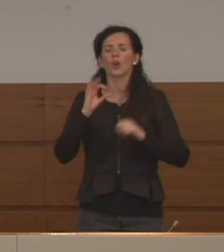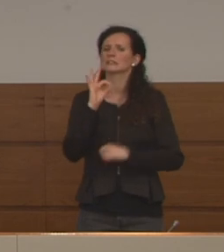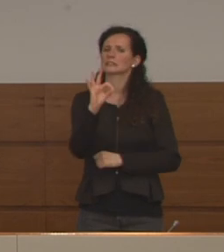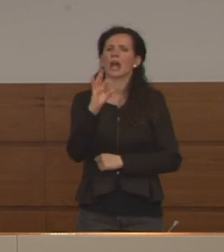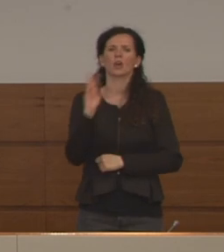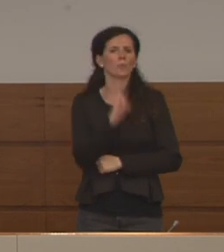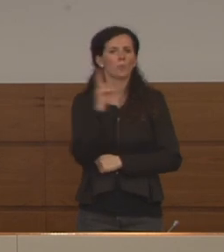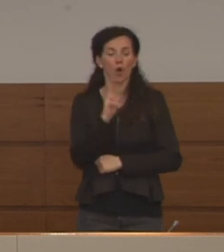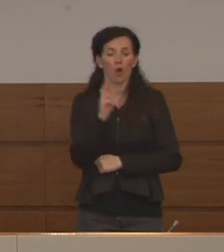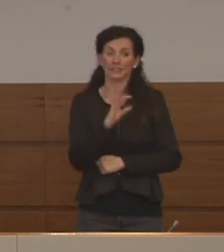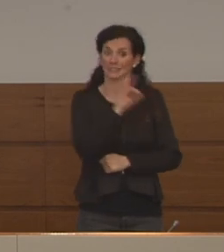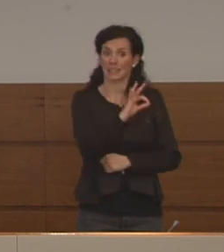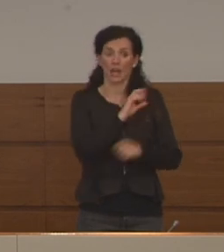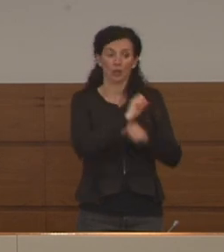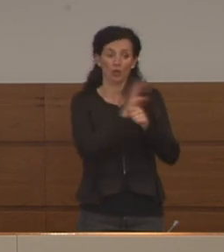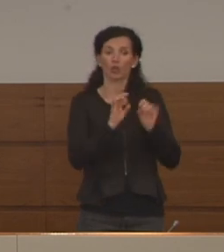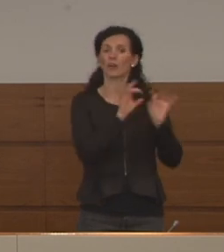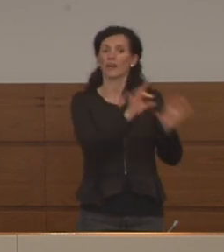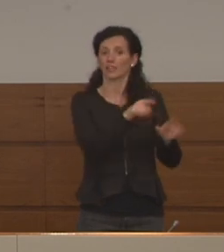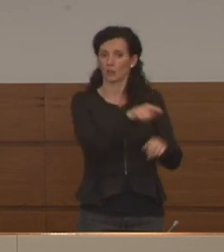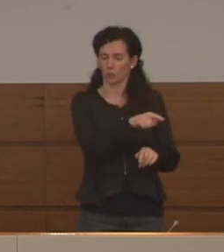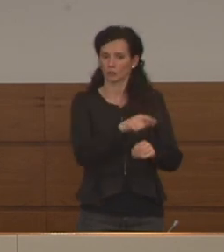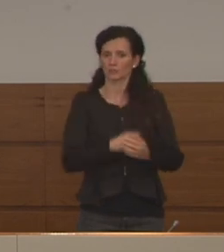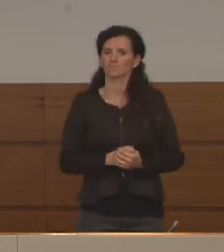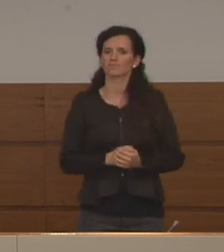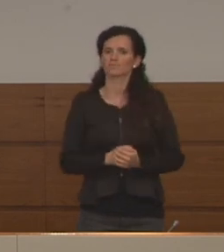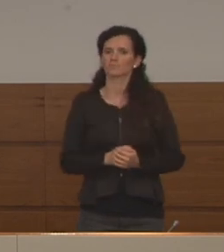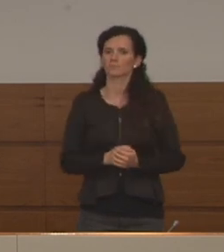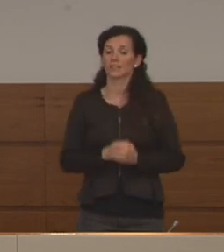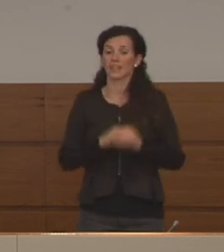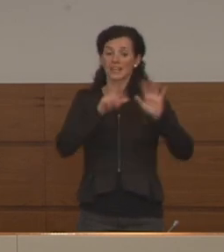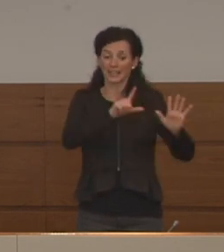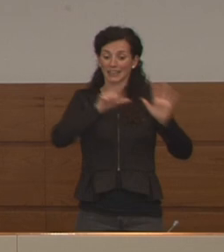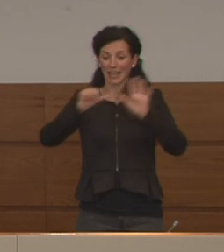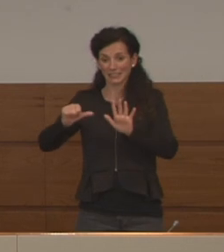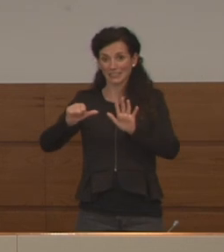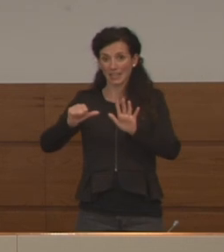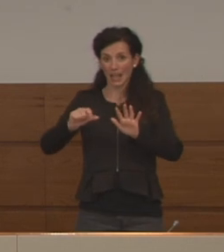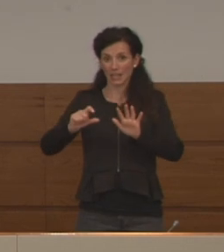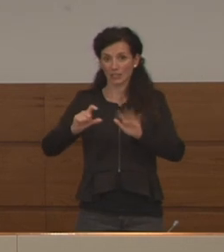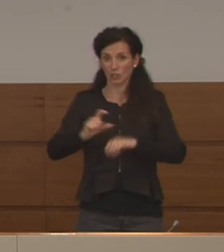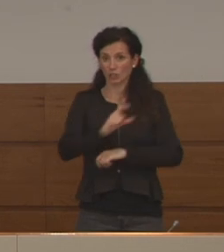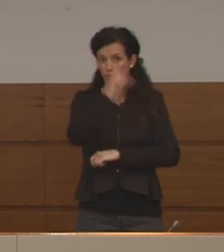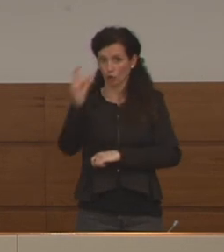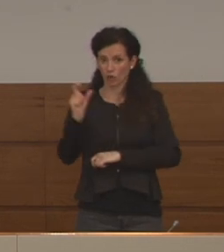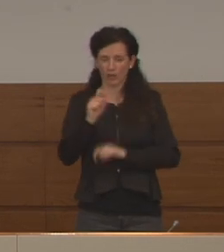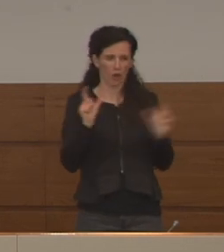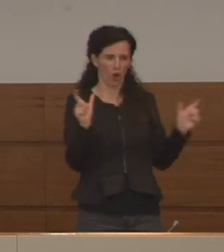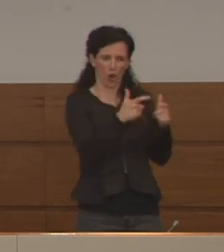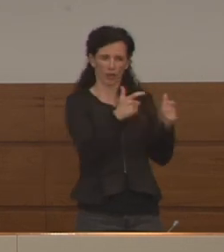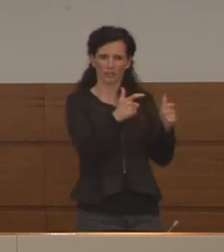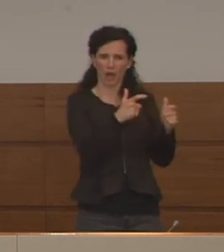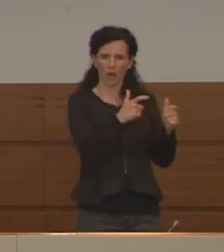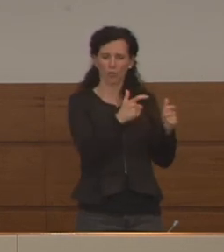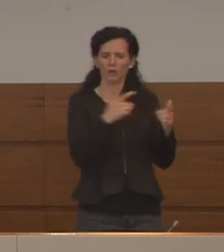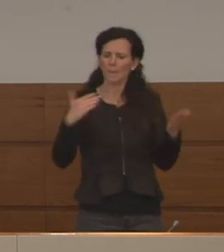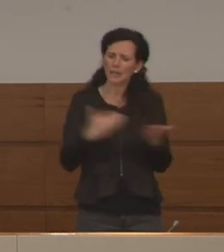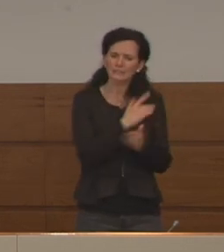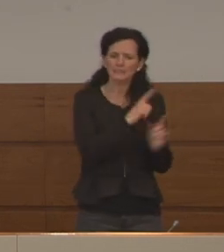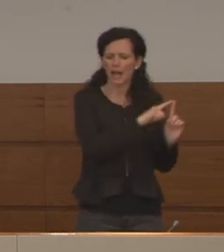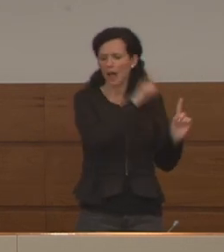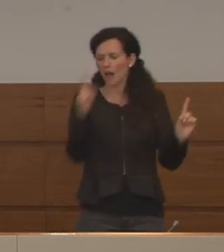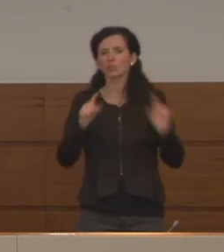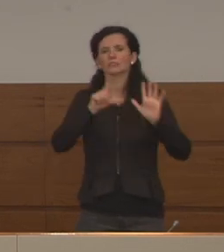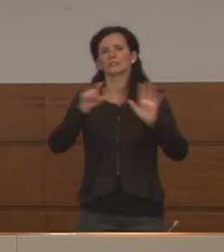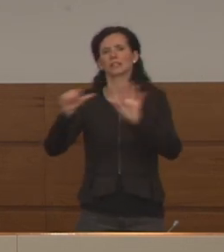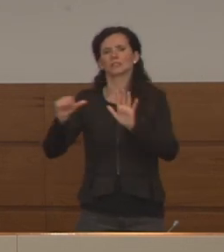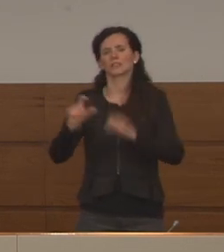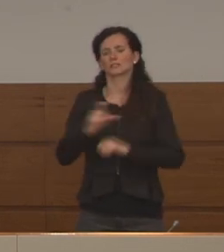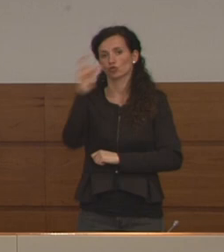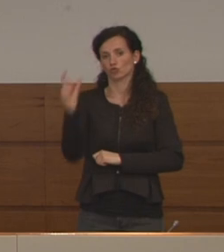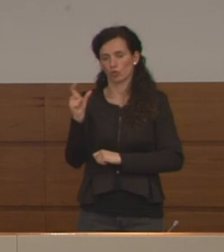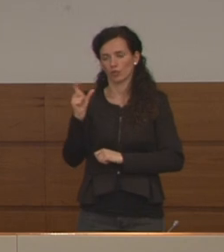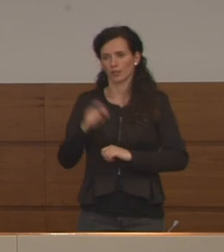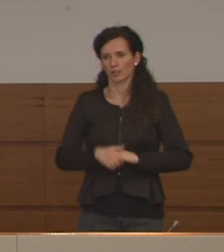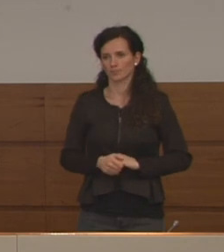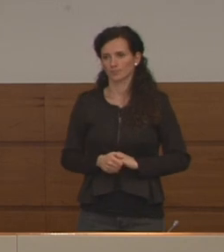positivi, ovvero 76 giorni dopo il lockdown. Ammesso che siano state